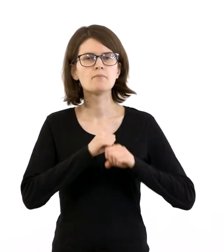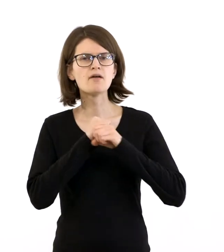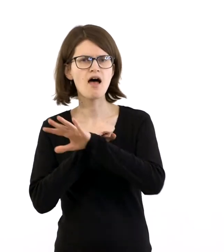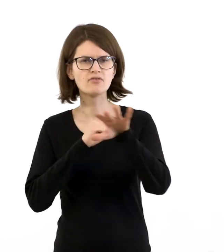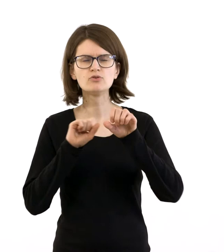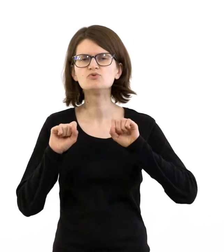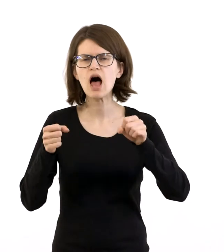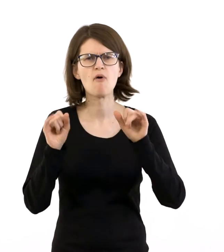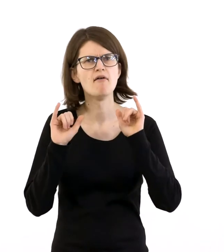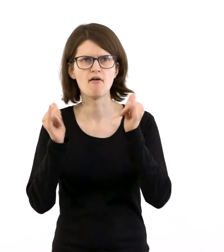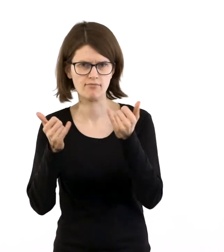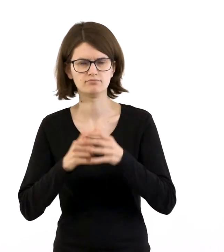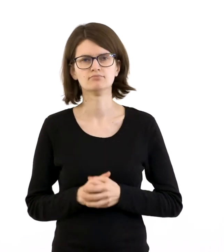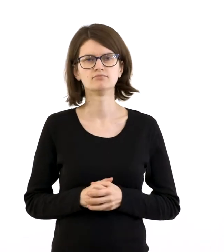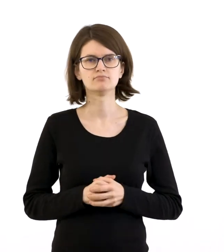3. Podstawowe zasady działania w mediach społecznościowych